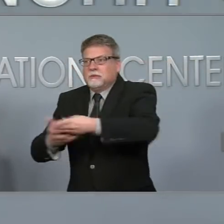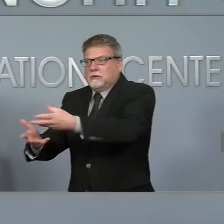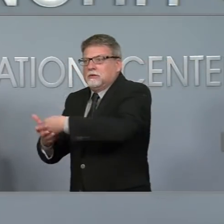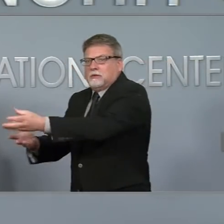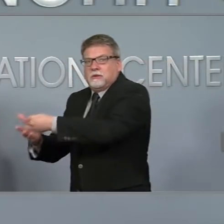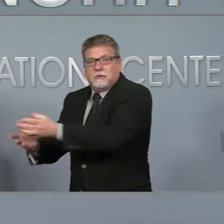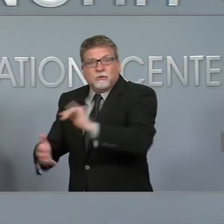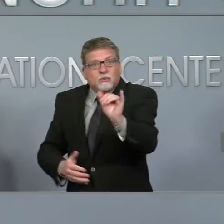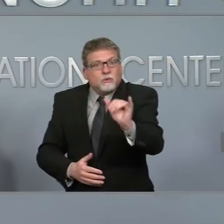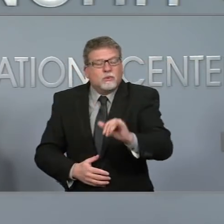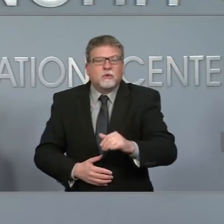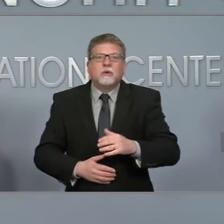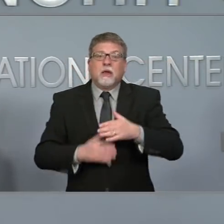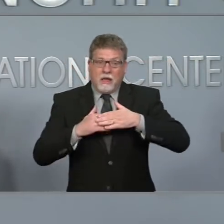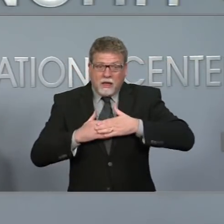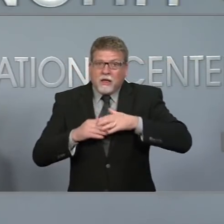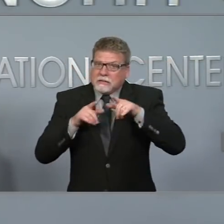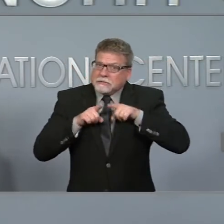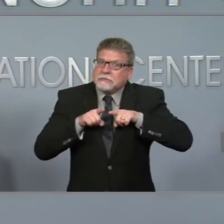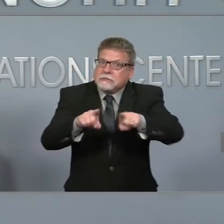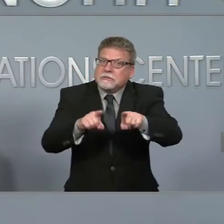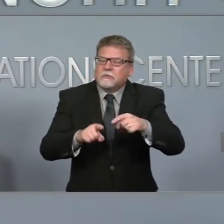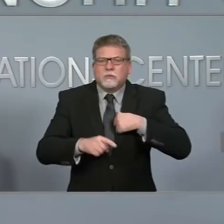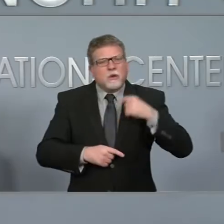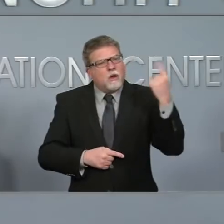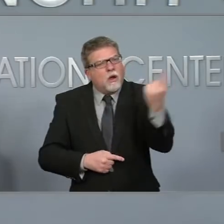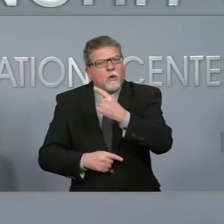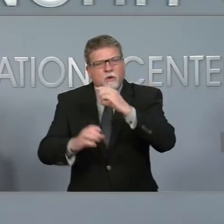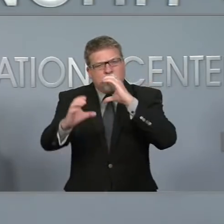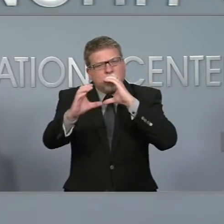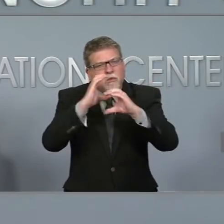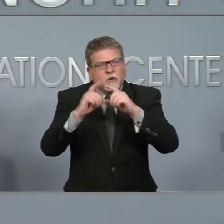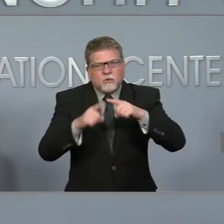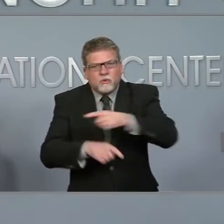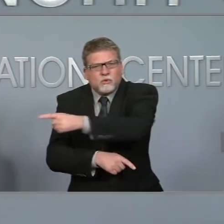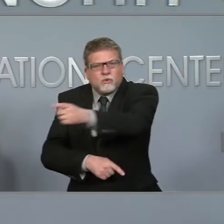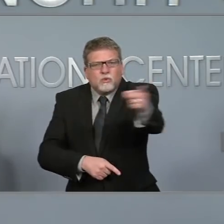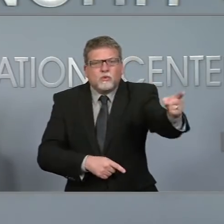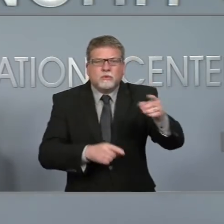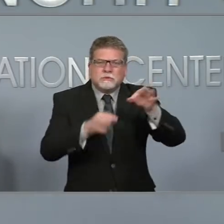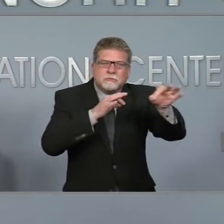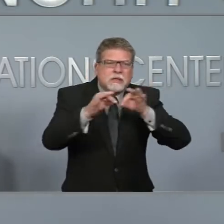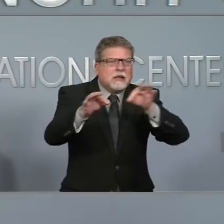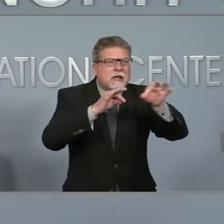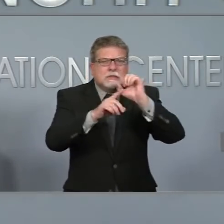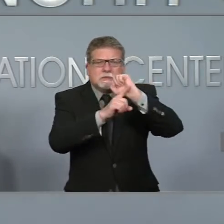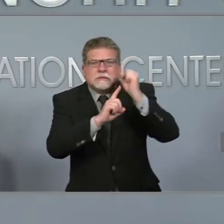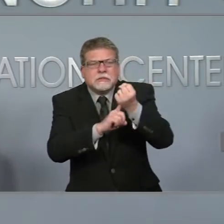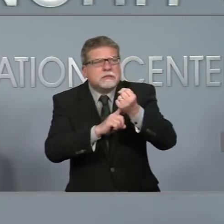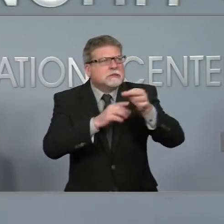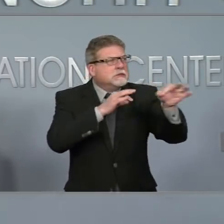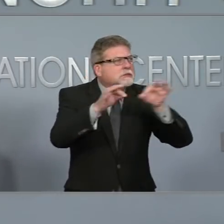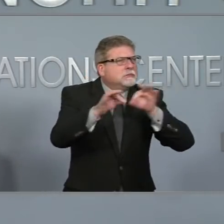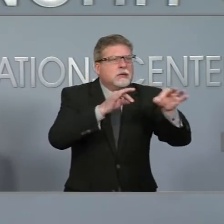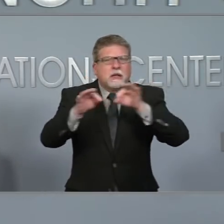y cuando las vacunas milagrosas y tratamientos eficaces